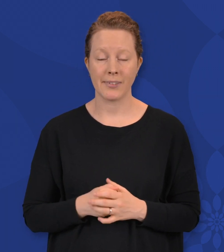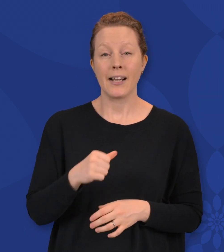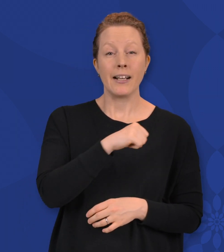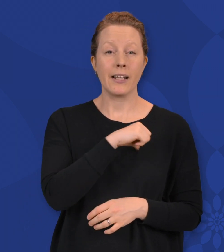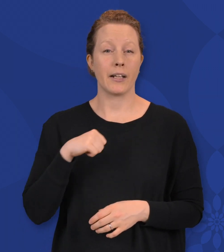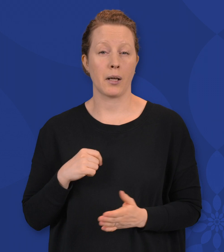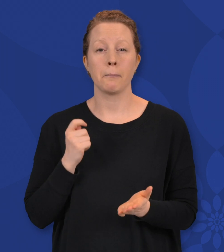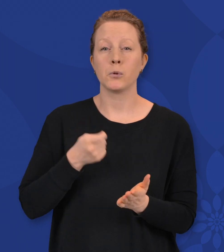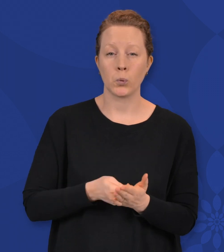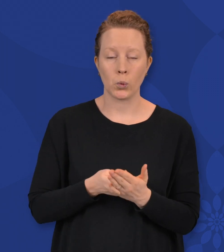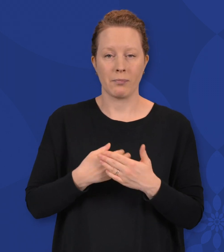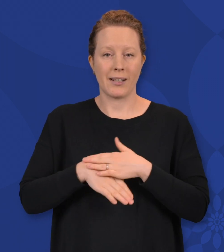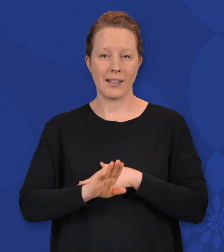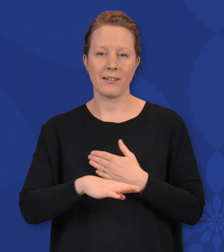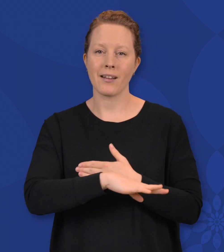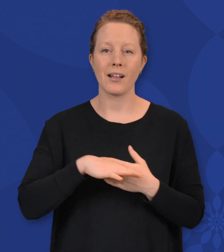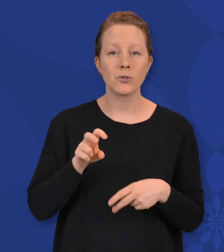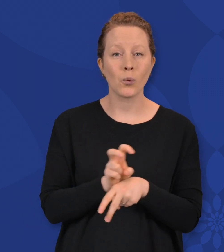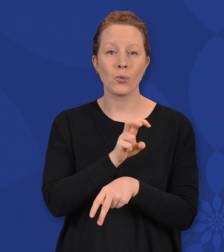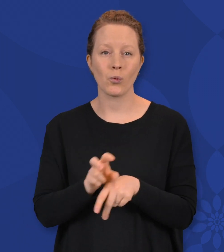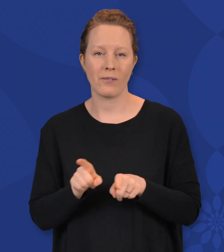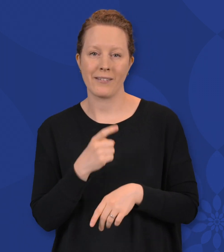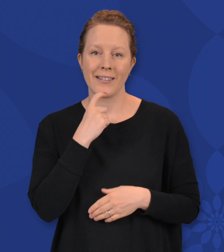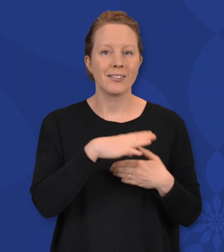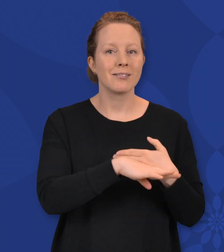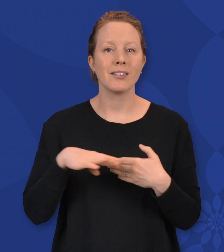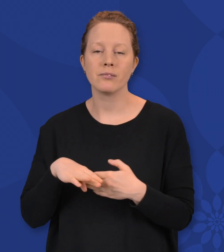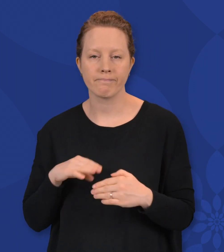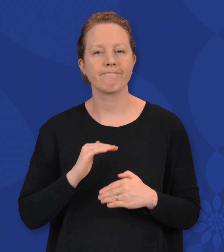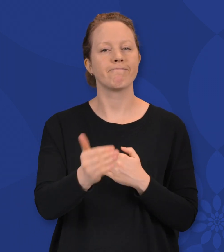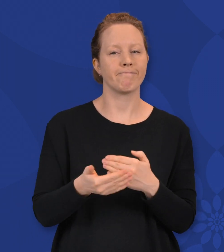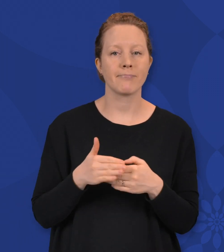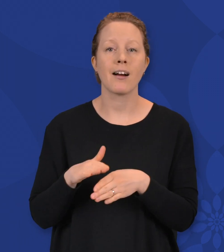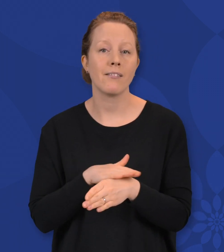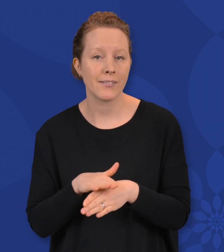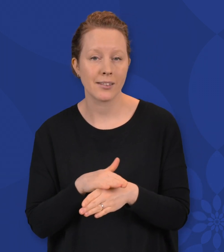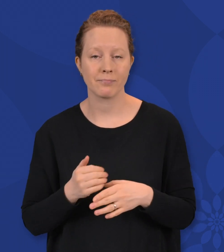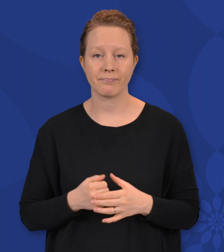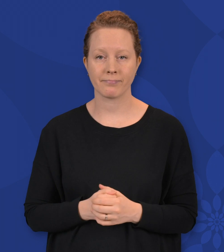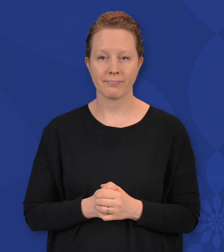Dessutom har regeringen fastställt att inre gräns- kontroll ska återinföras vid Finlands gränser.